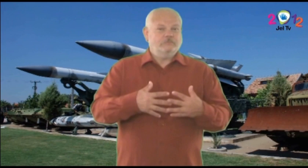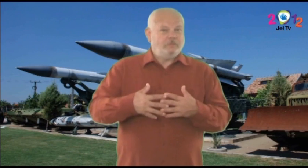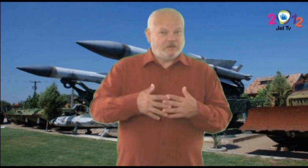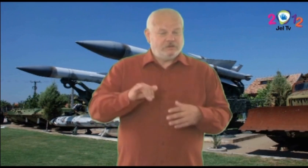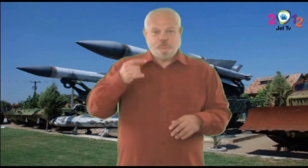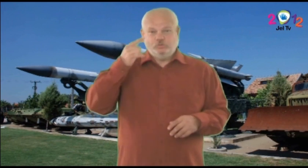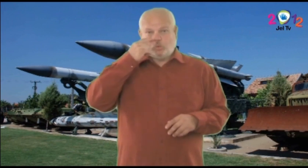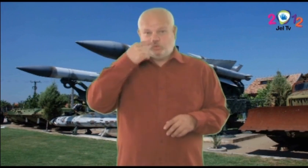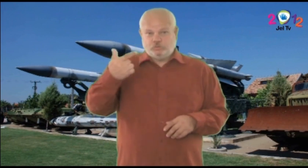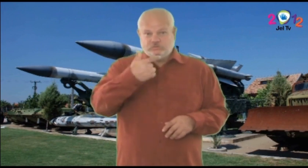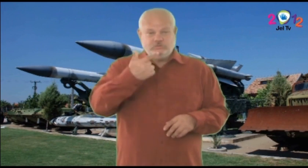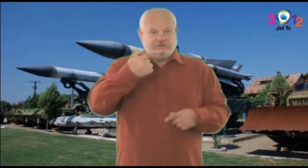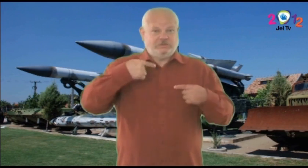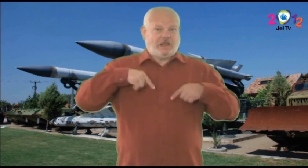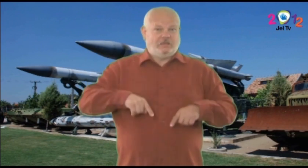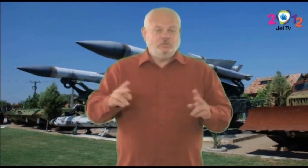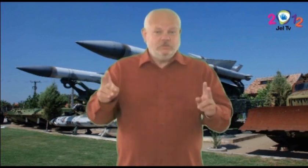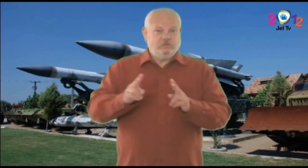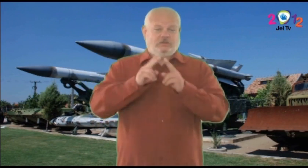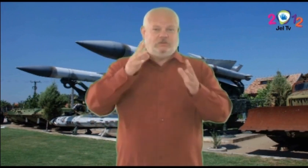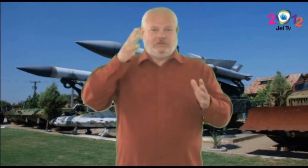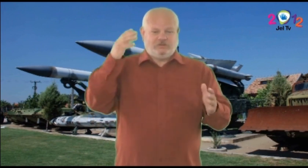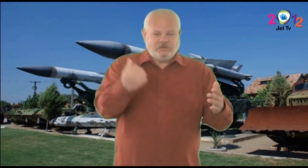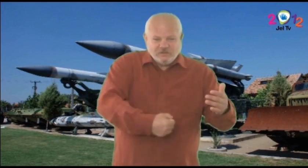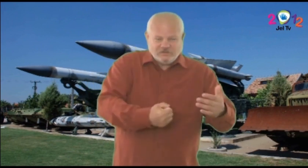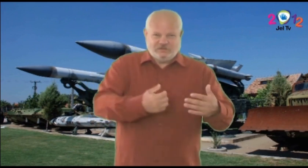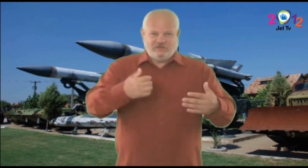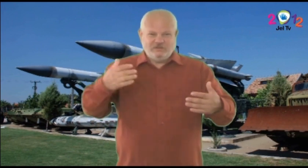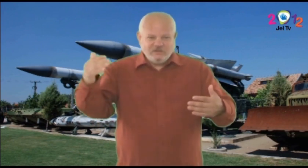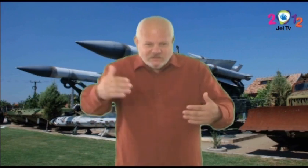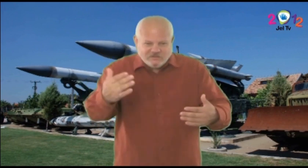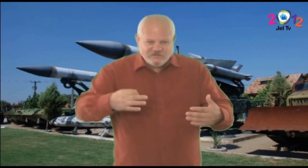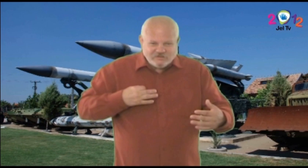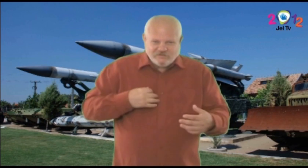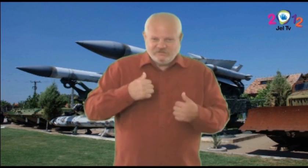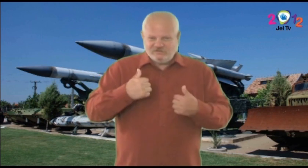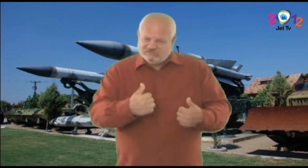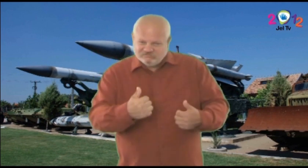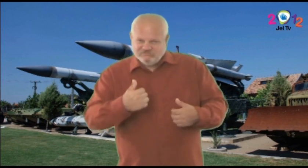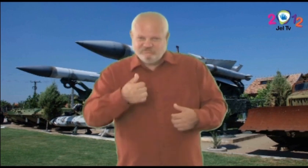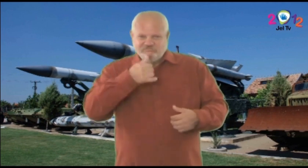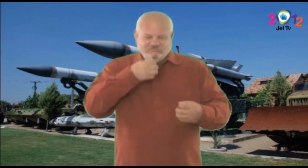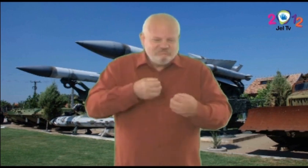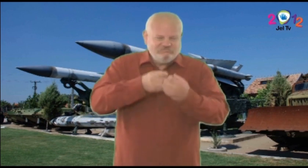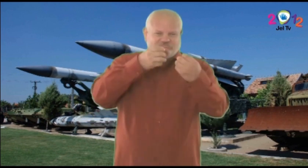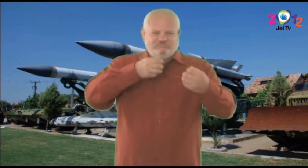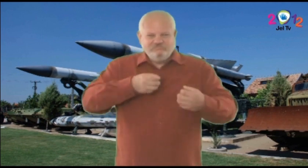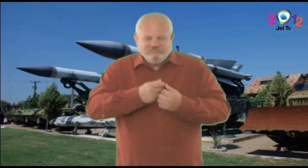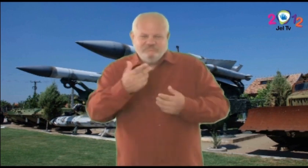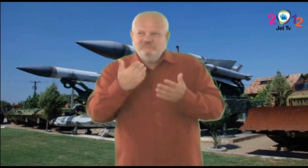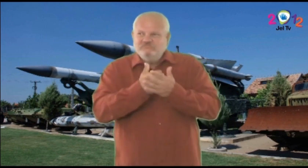Amerika és orosz elnök találkozott. Kezet fogtak, érdeklõdtek hogylét felõl, koccintottak.